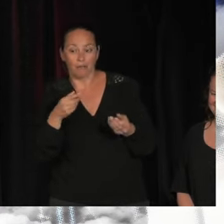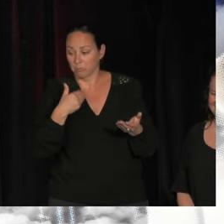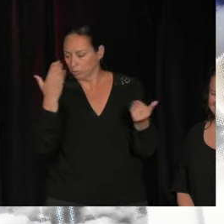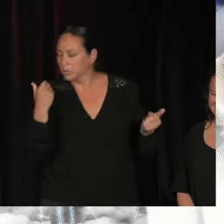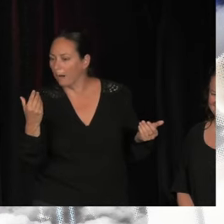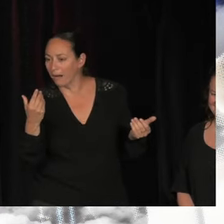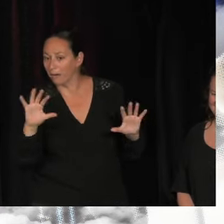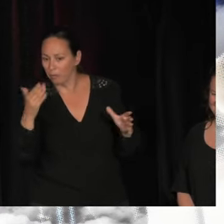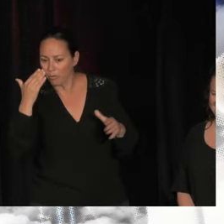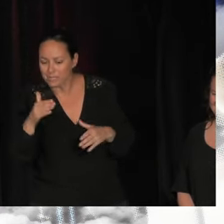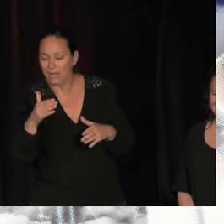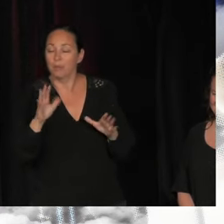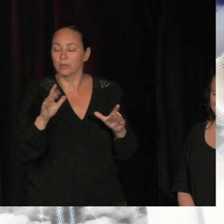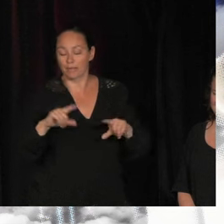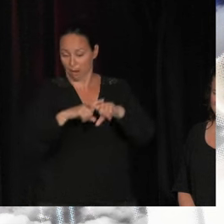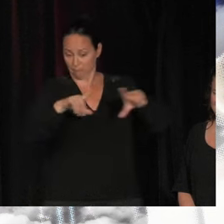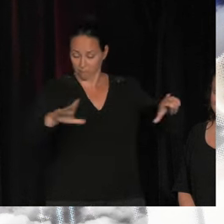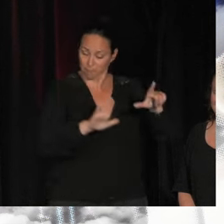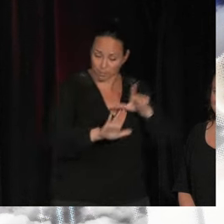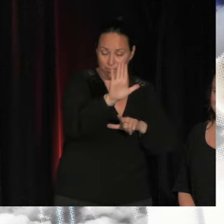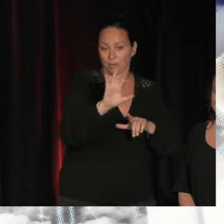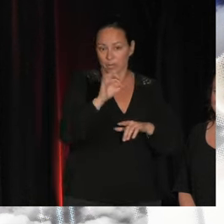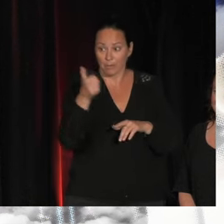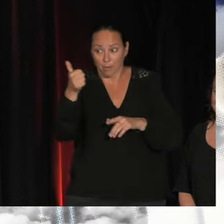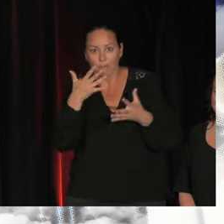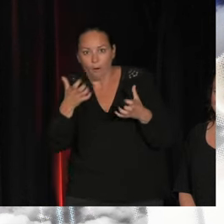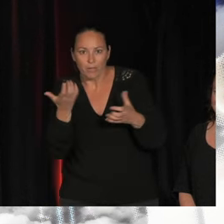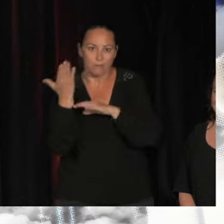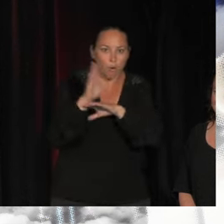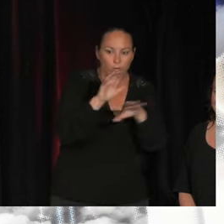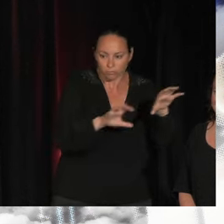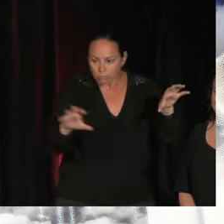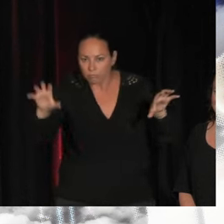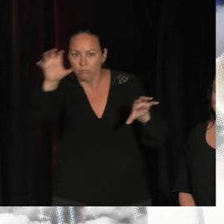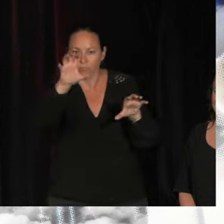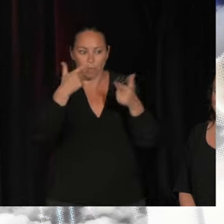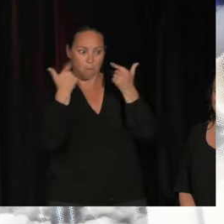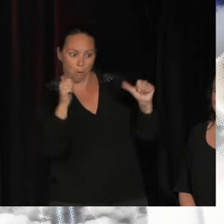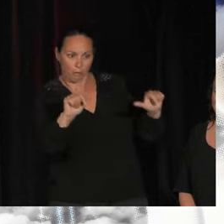Je ne saurais pas reconnaître Mykonos, mais il y a peut-être une map. Et ils ont voulu faire ça et ils ont voulu aller un petit peu plus loin dans cette idée de global.